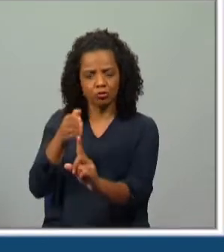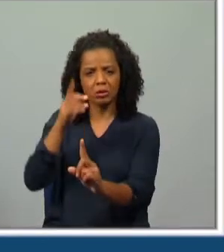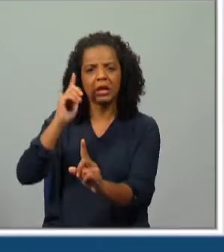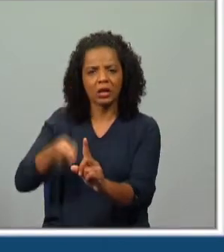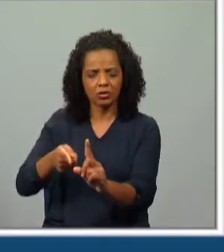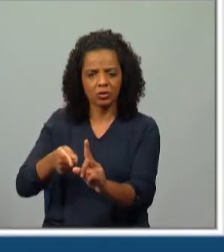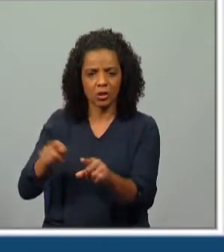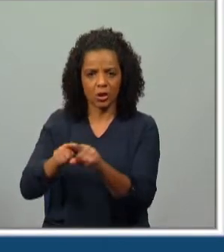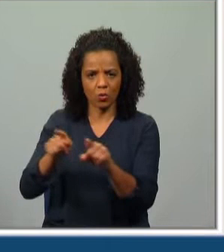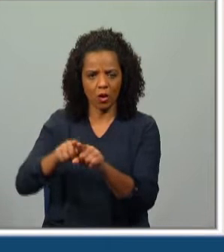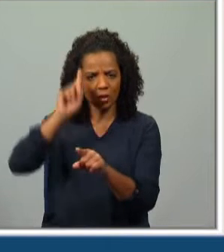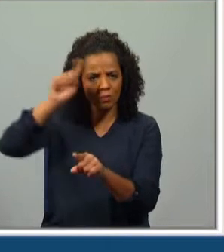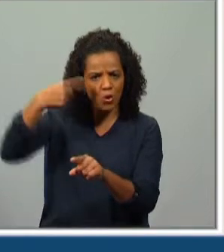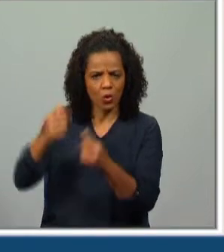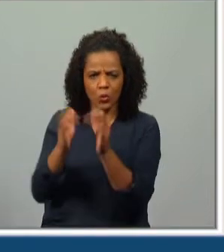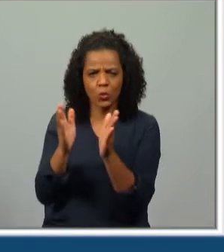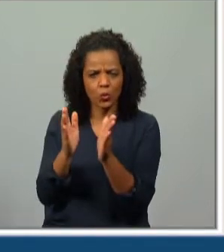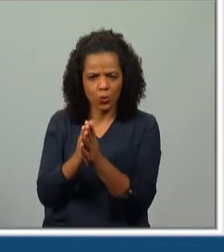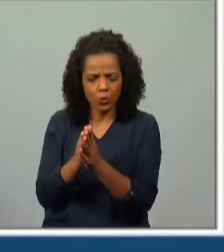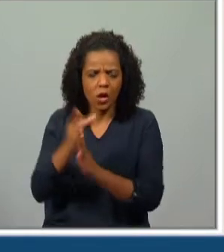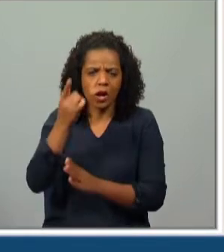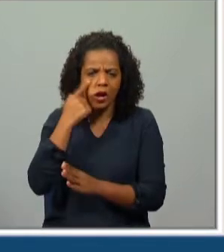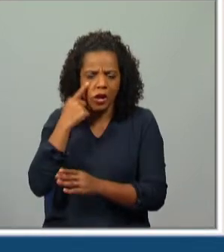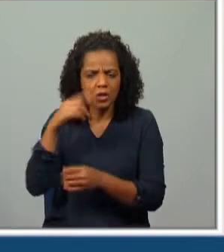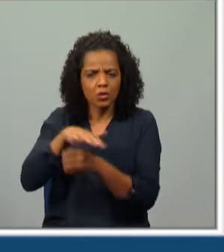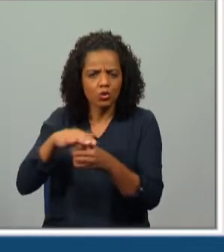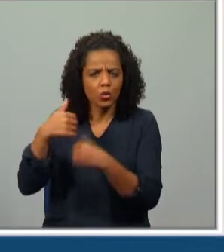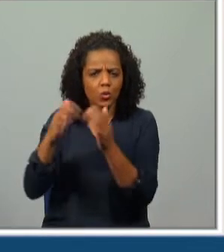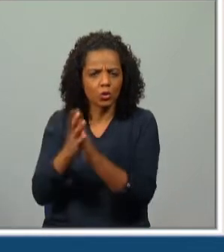Portanto ele sabe tudo pois conhece todos os acontecimentos e todos os 所以他什麼都知道，因為他知道所有事件和所有